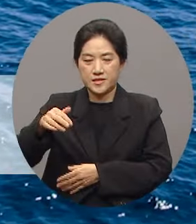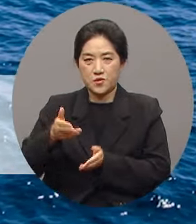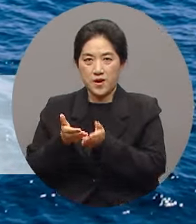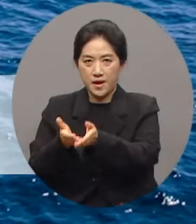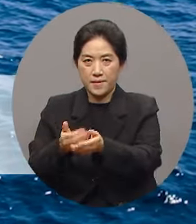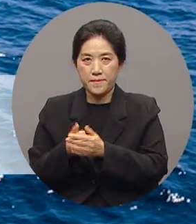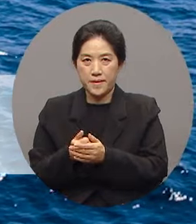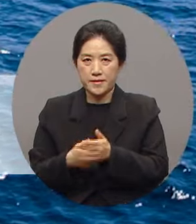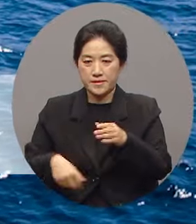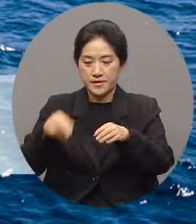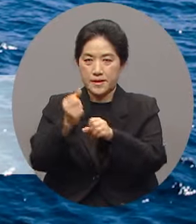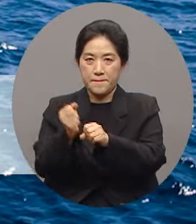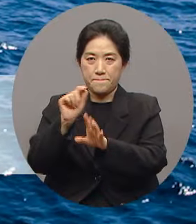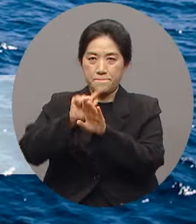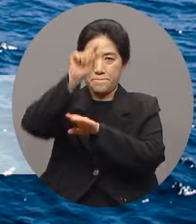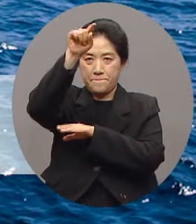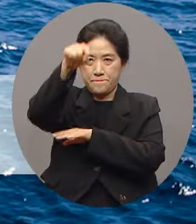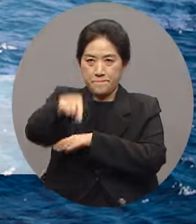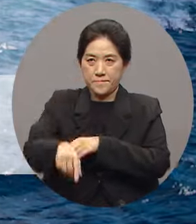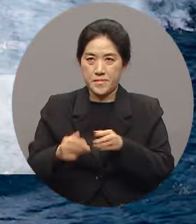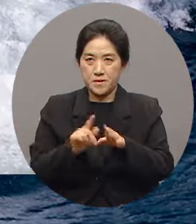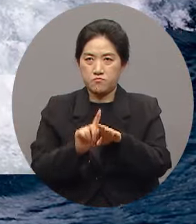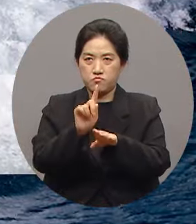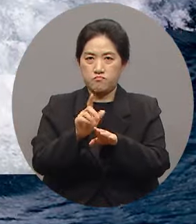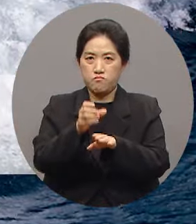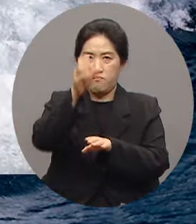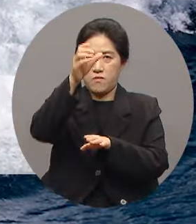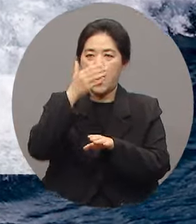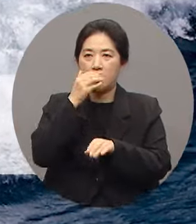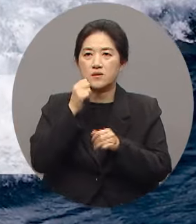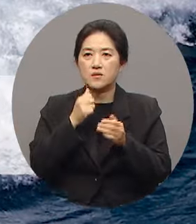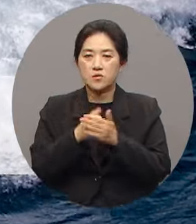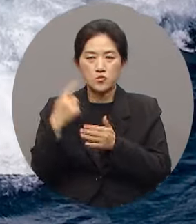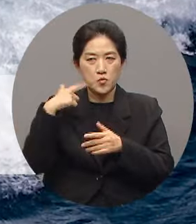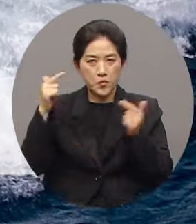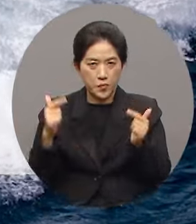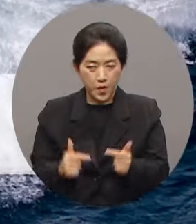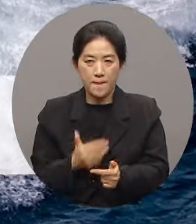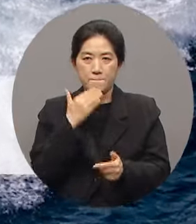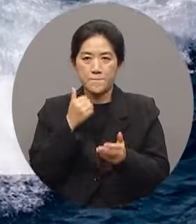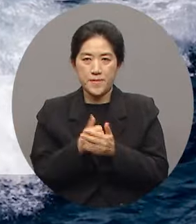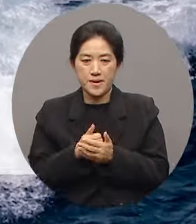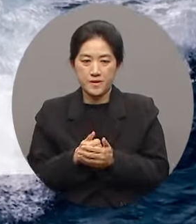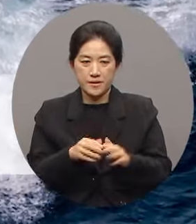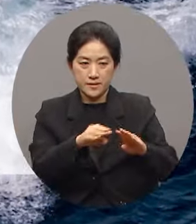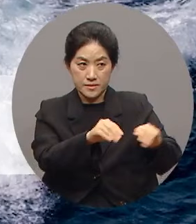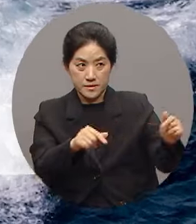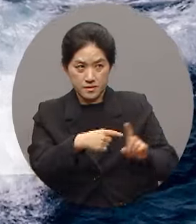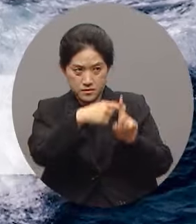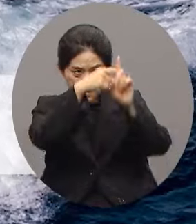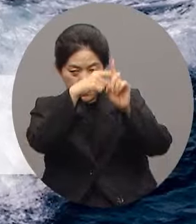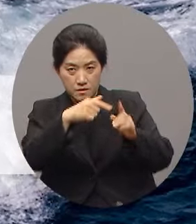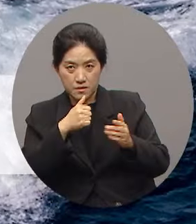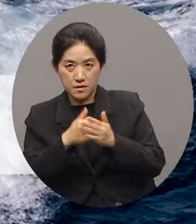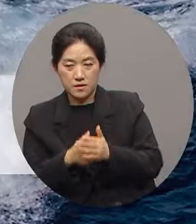밝혔습니다. 신채호함은 잠수함 탄도미사일을 발사할 수있는 수직 발사함과 소음 저감 기술 등을